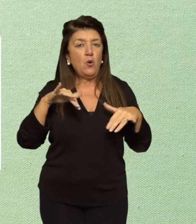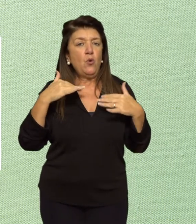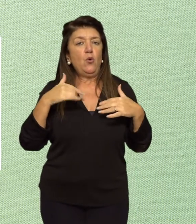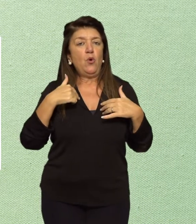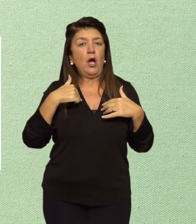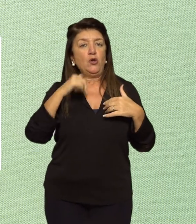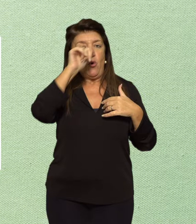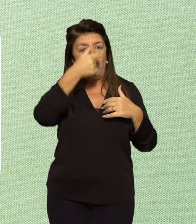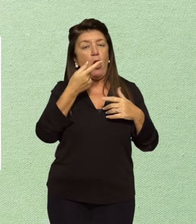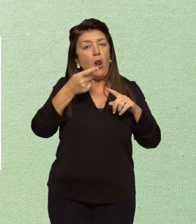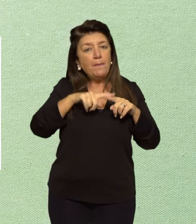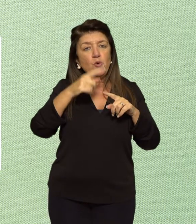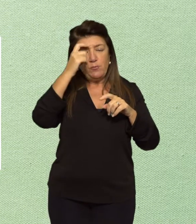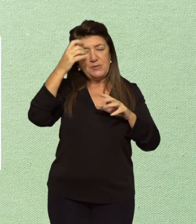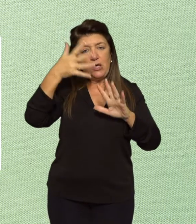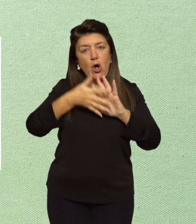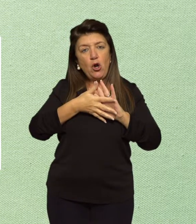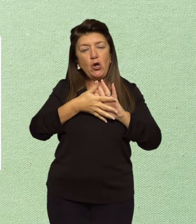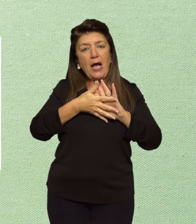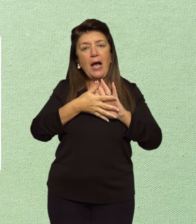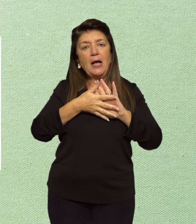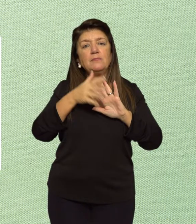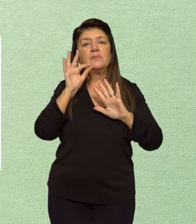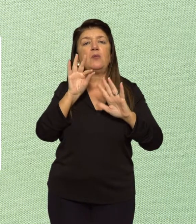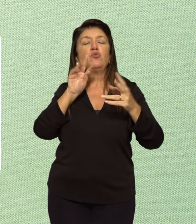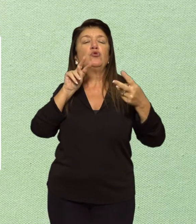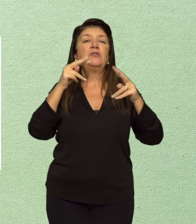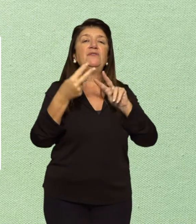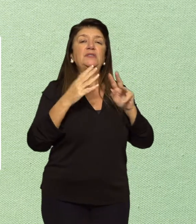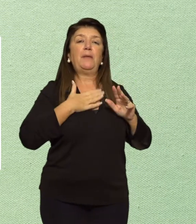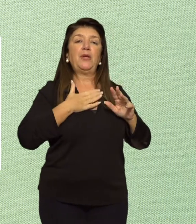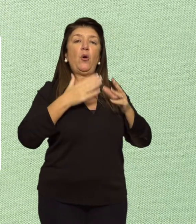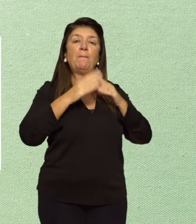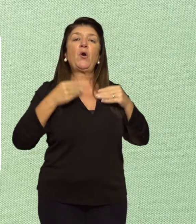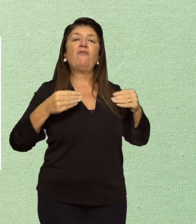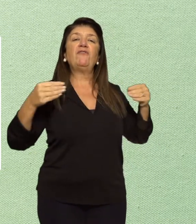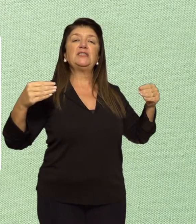in maniera professionale, mi avvicino appunto in una dimensione professionale, quindi è qualcosa